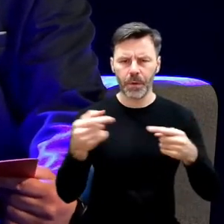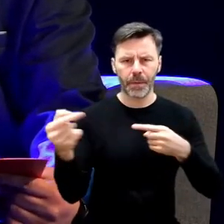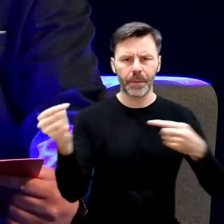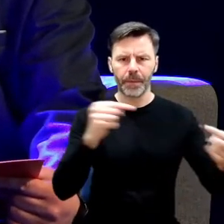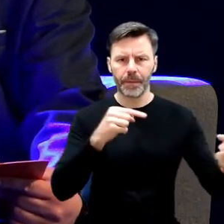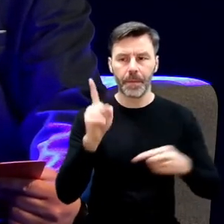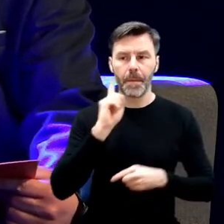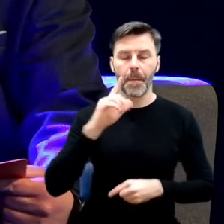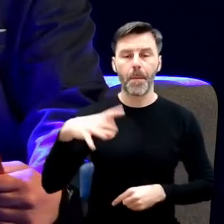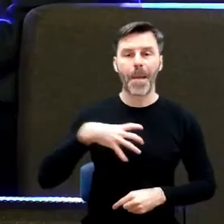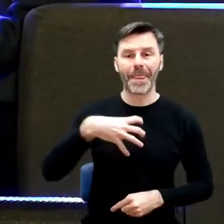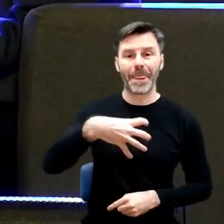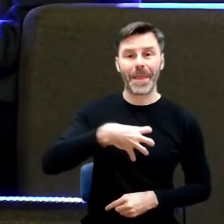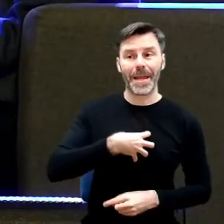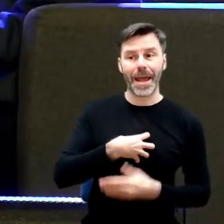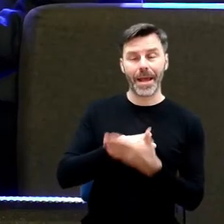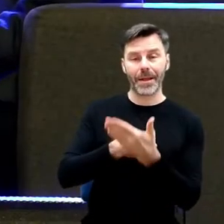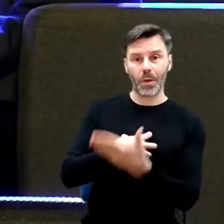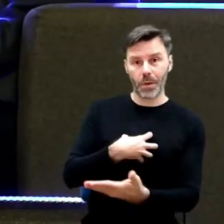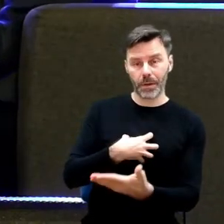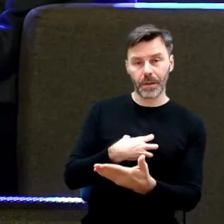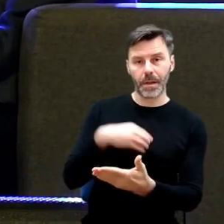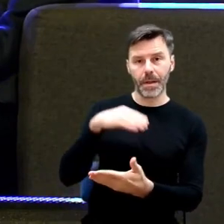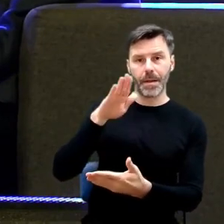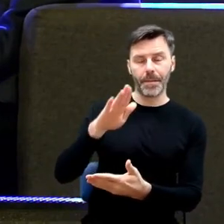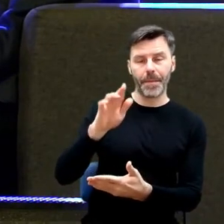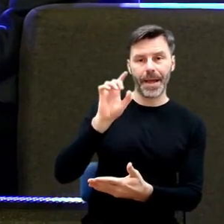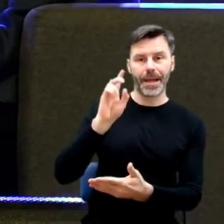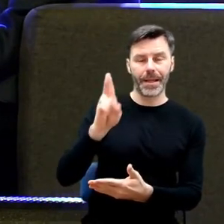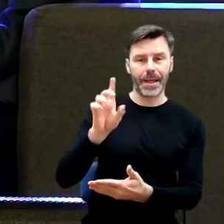Funduszu Dopłat z BGK nam też opowiedział o tych możliwościach.